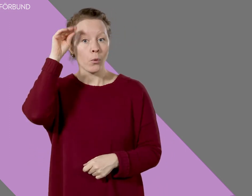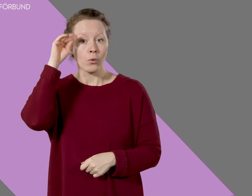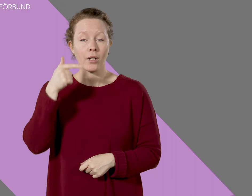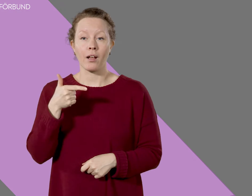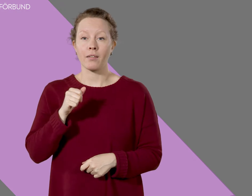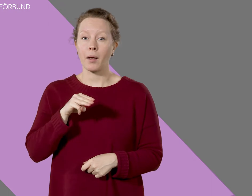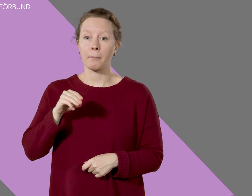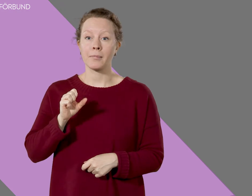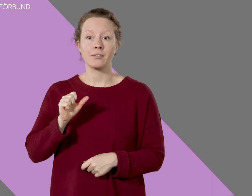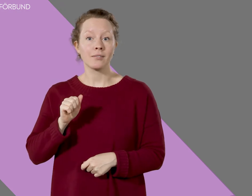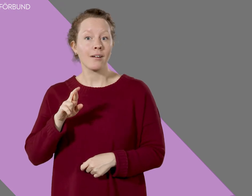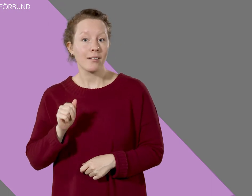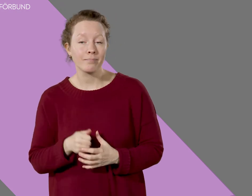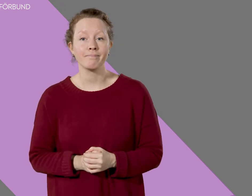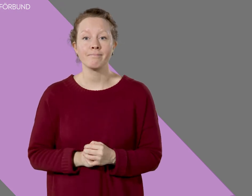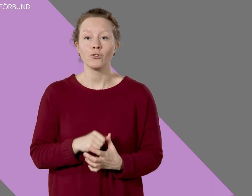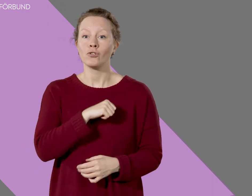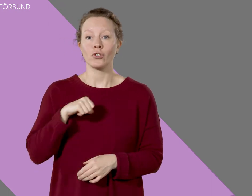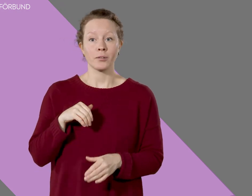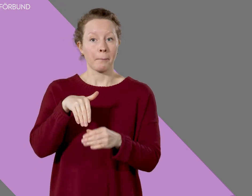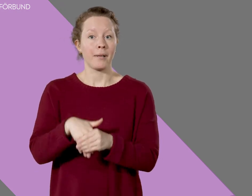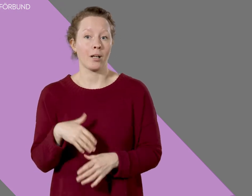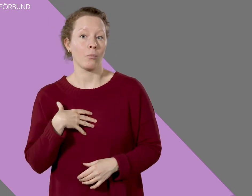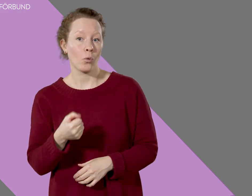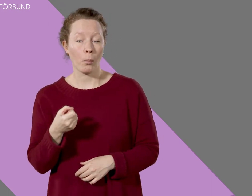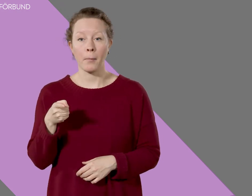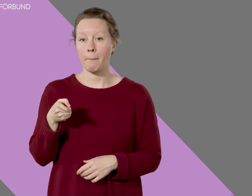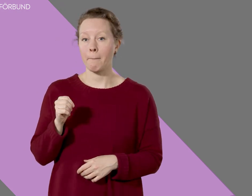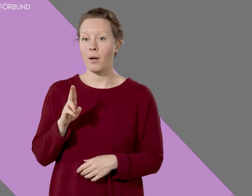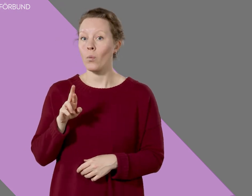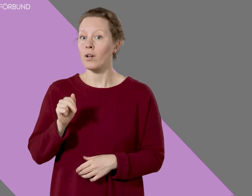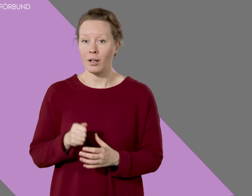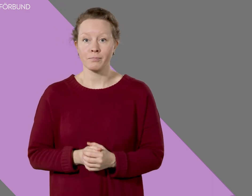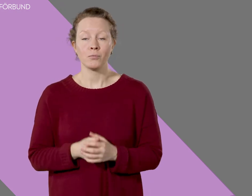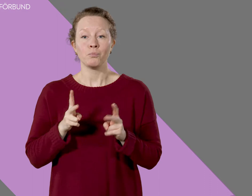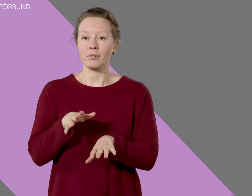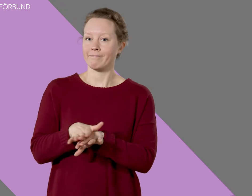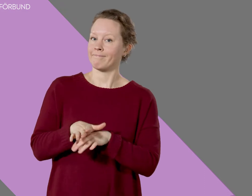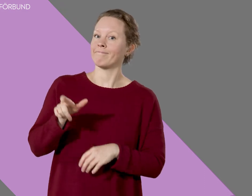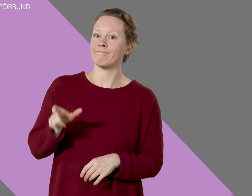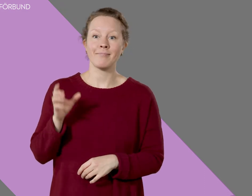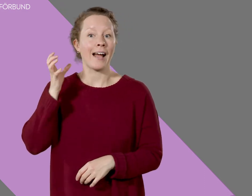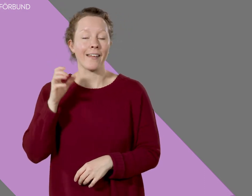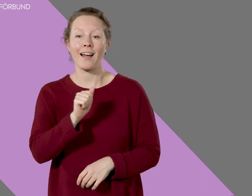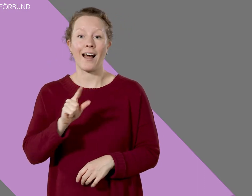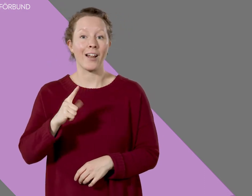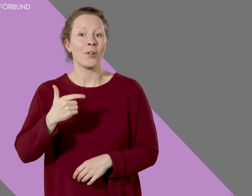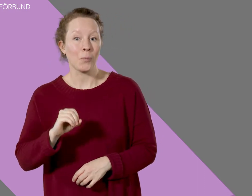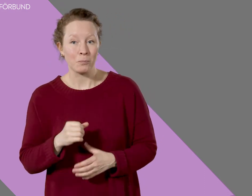Ronja Tammisara, styrelsemedlemmen Tomi Peura och specialsakkunniga Annika Aalto.